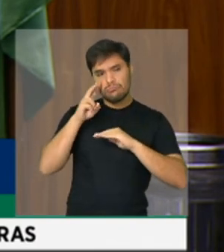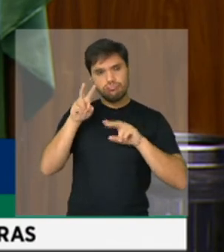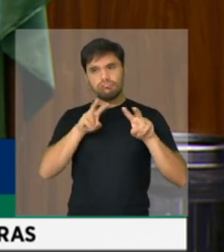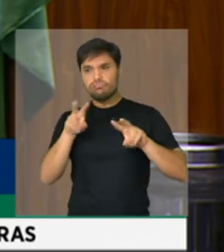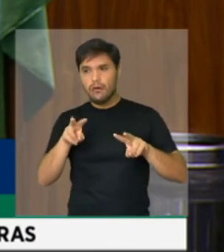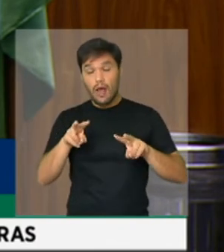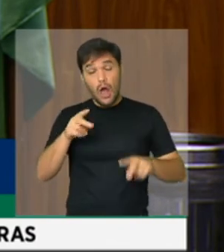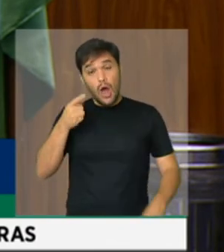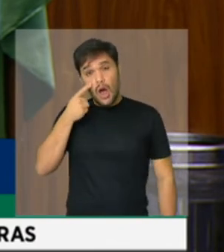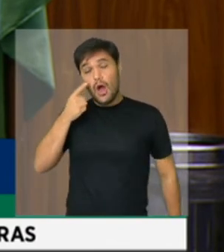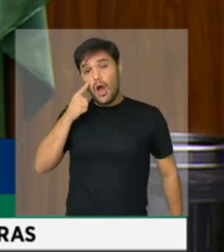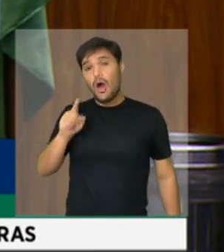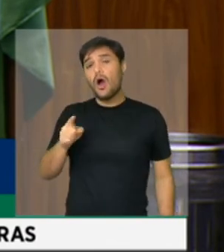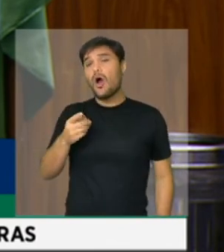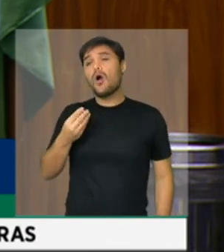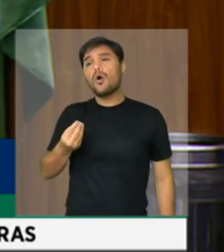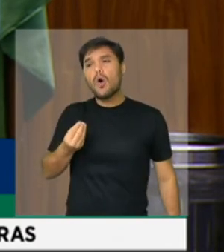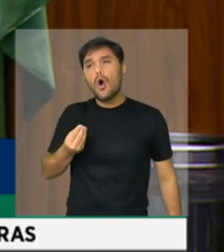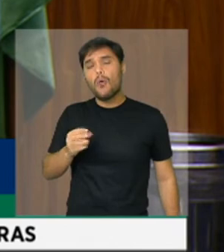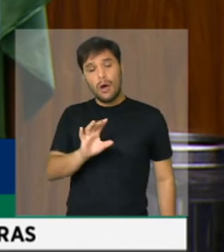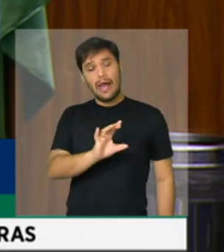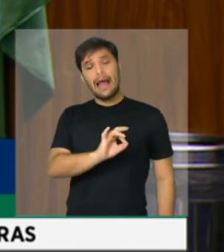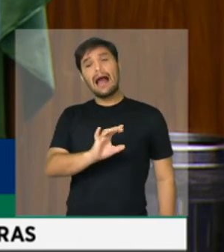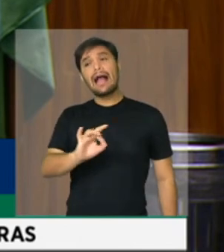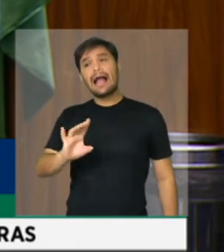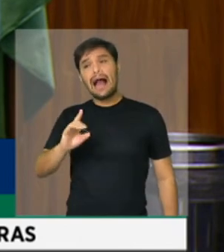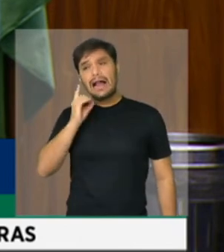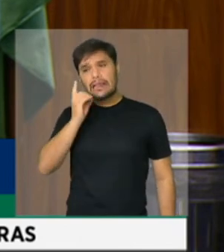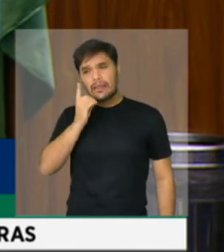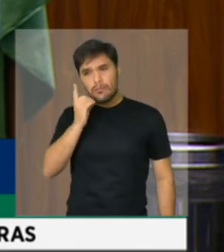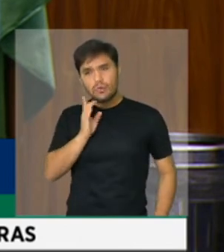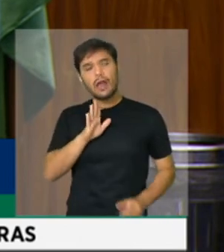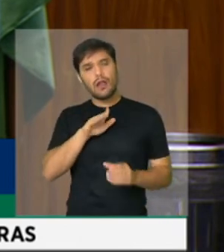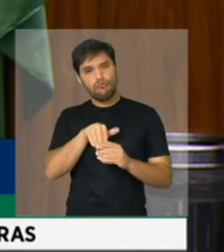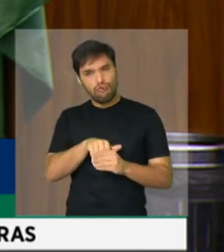NA REDE SOCIAL SOCIAL, ACOMPANHE COMO CADA PARLAMENTAR, COMO CADA